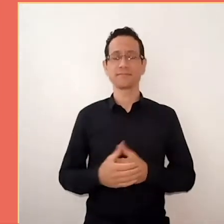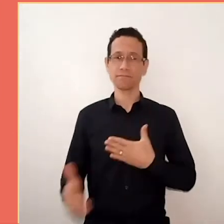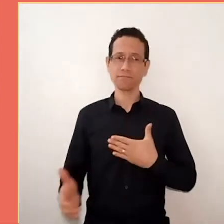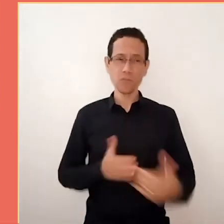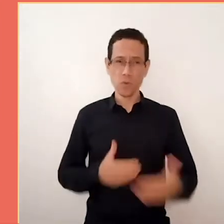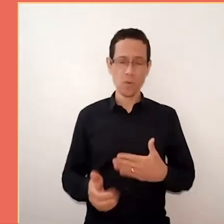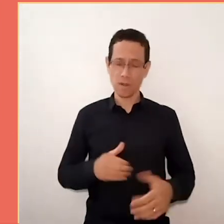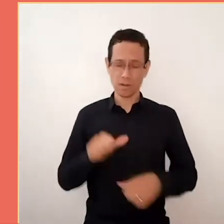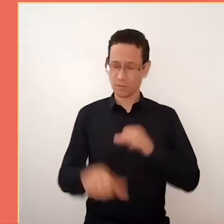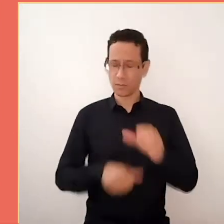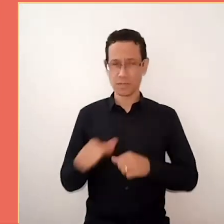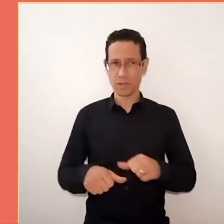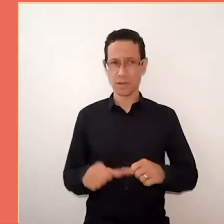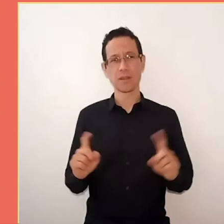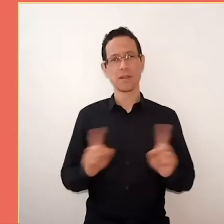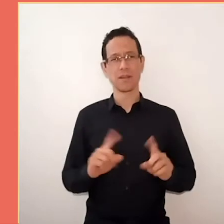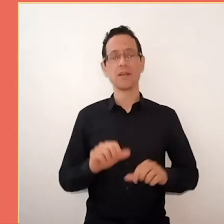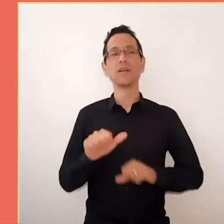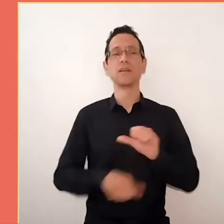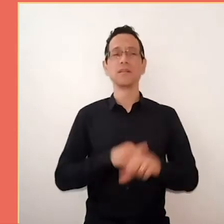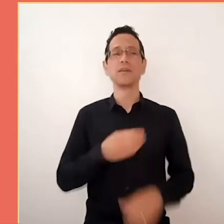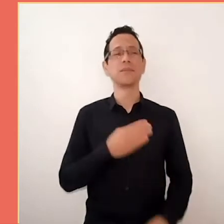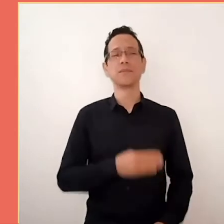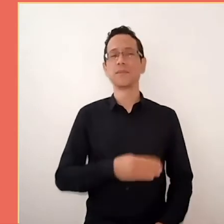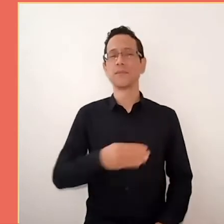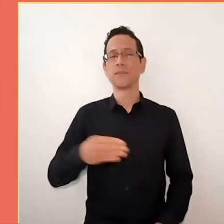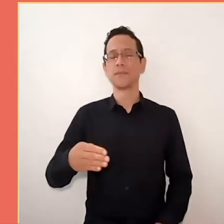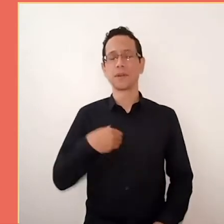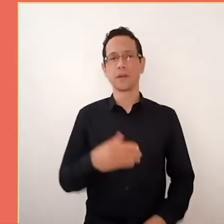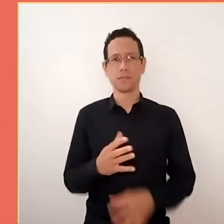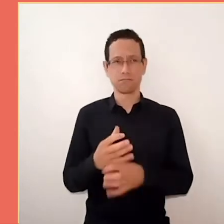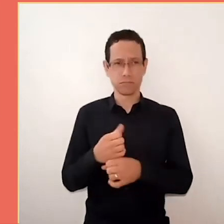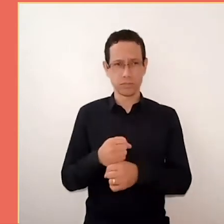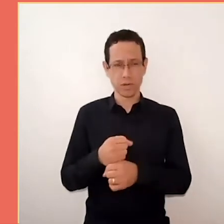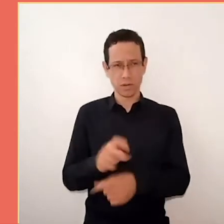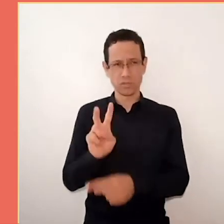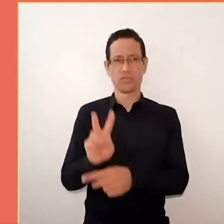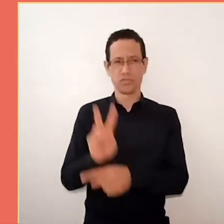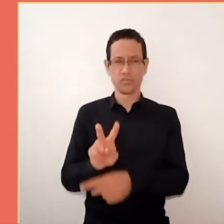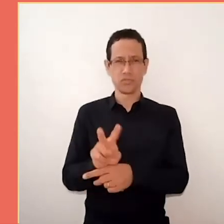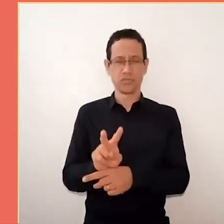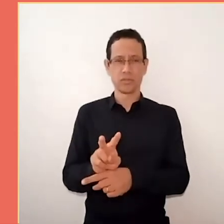a transformação que vai levar para a conservação, nós não queremos, nós queremos uma transformação